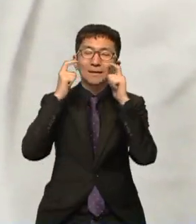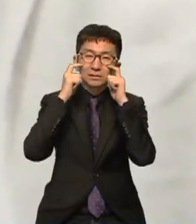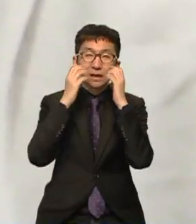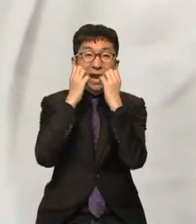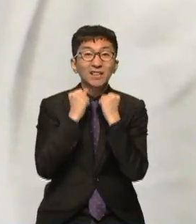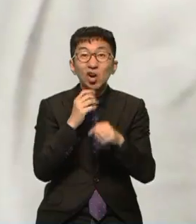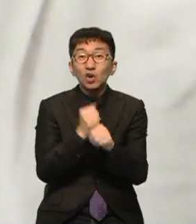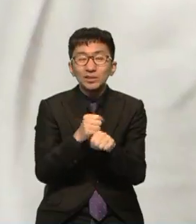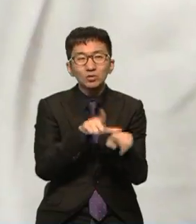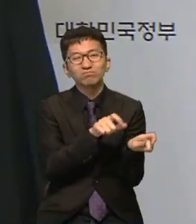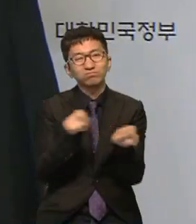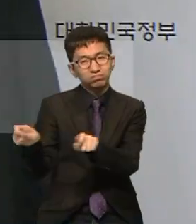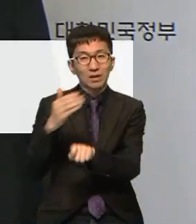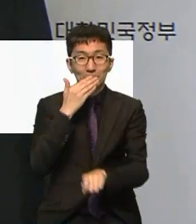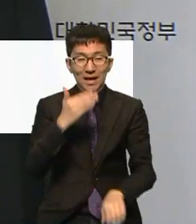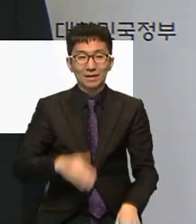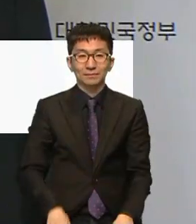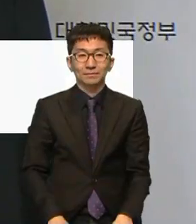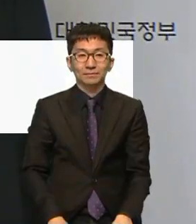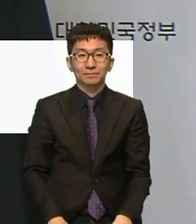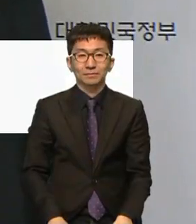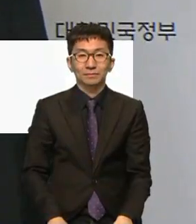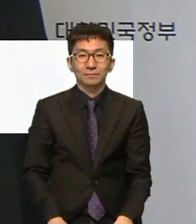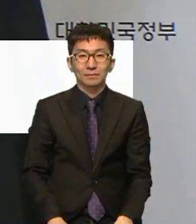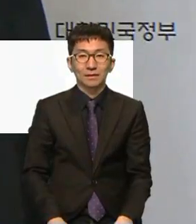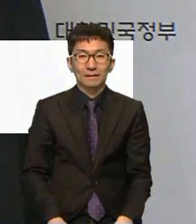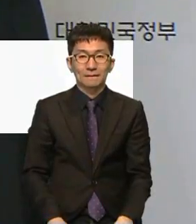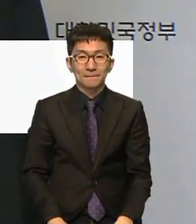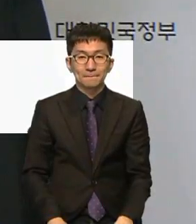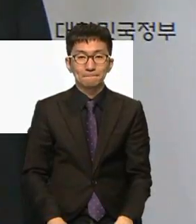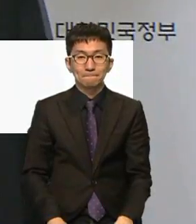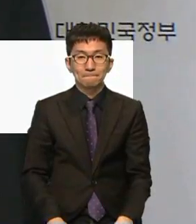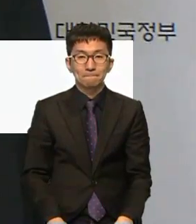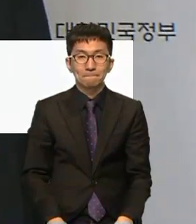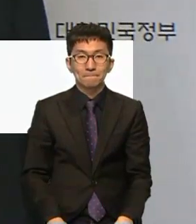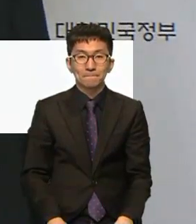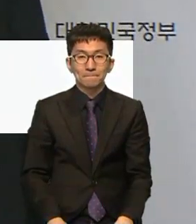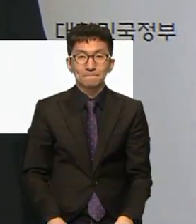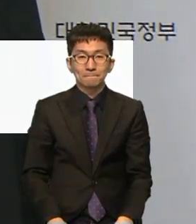늦춰질 수 있습니다.